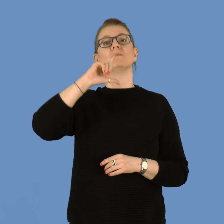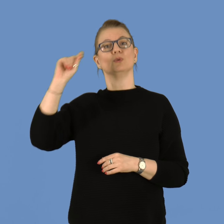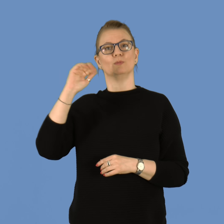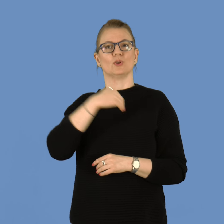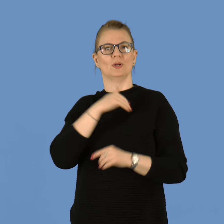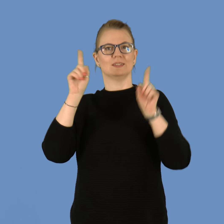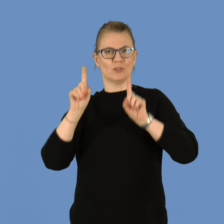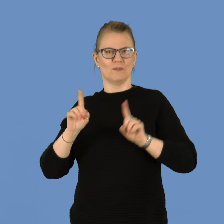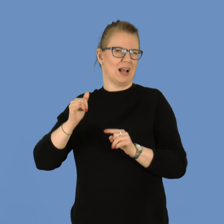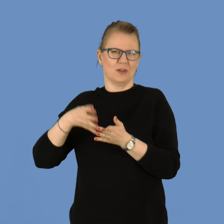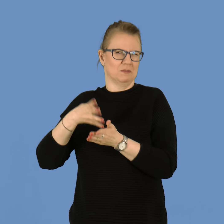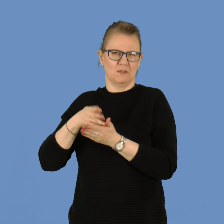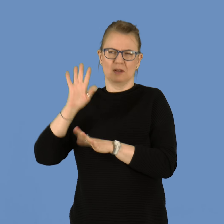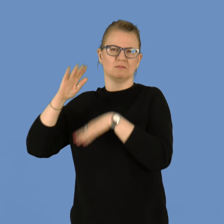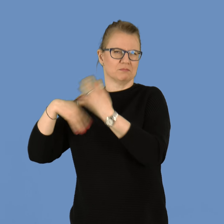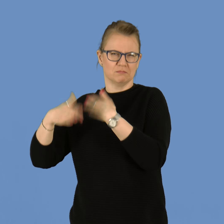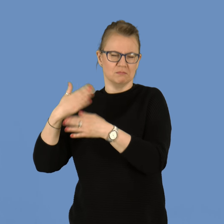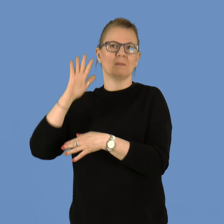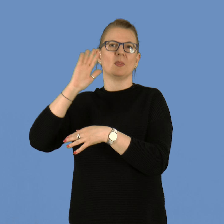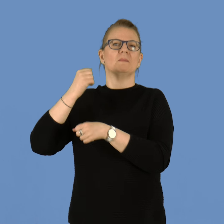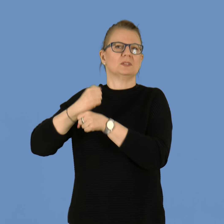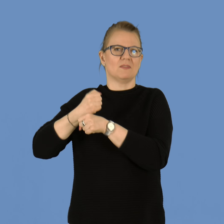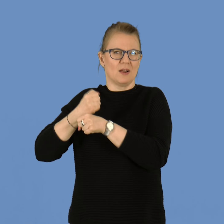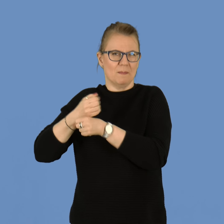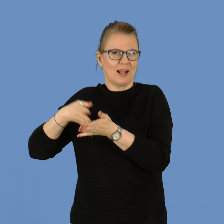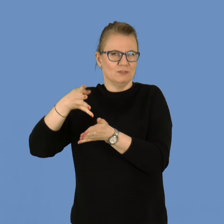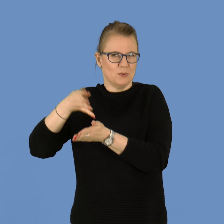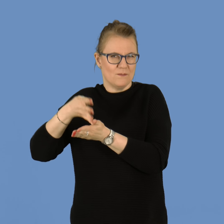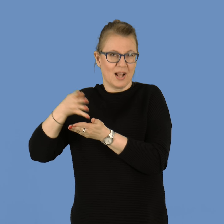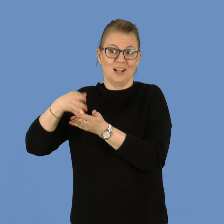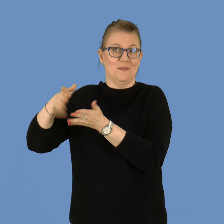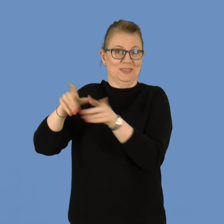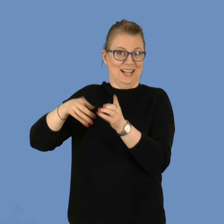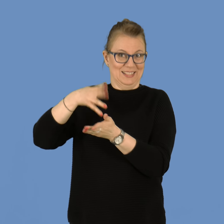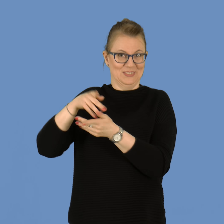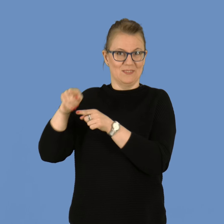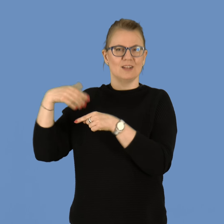Naukę kontynuowałam w ZSZ i pracowałam jako krawcowa – stąd mój znak migowy.